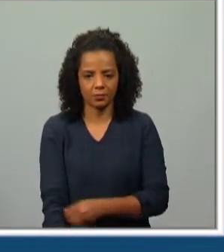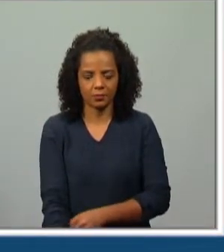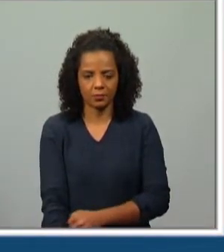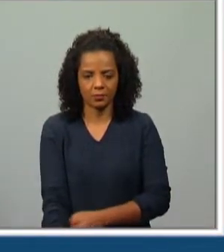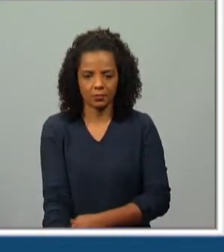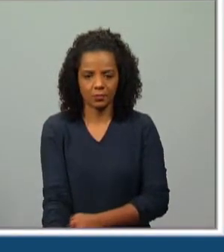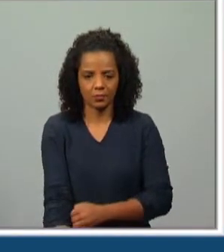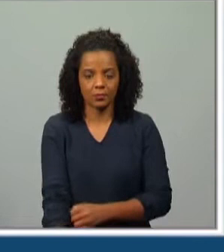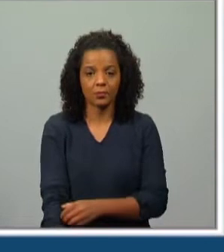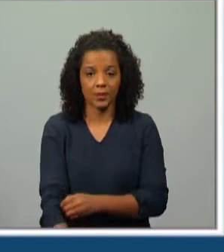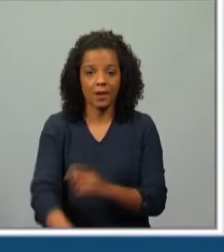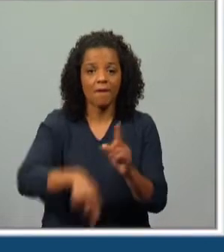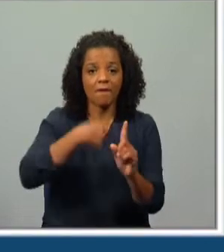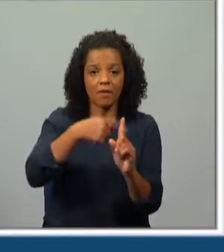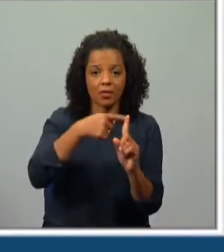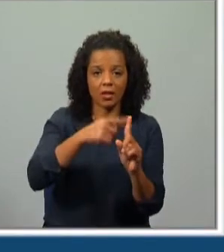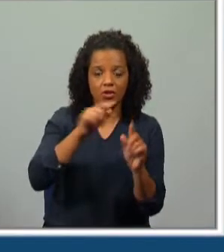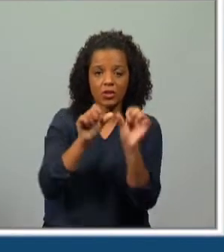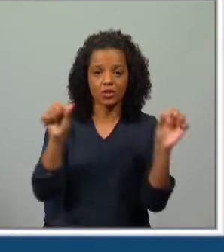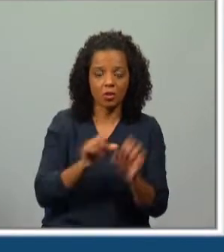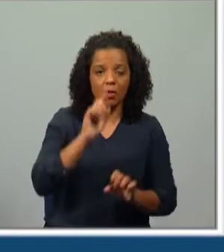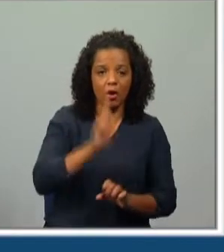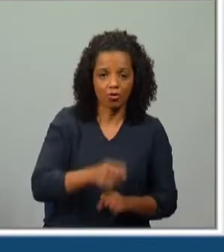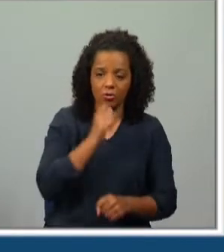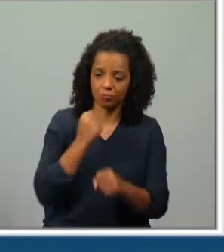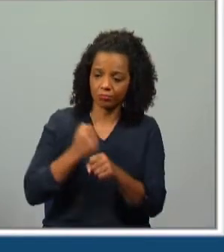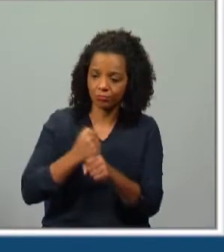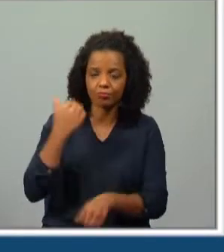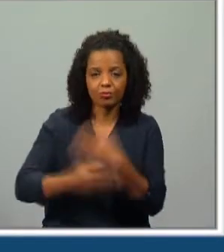grande vantagem deste sistema que pode funcionar com um único barco e mesmo 這個系統的巨大優勢，可以與一艘船一起工作，甚至